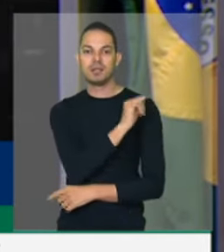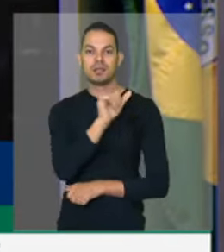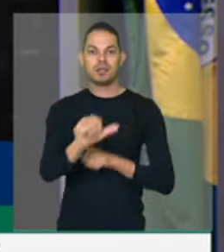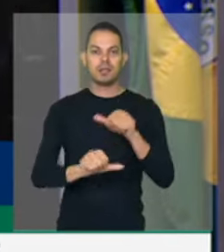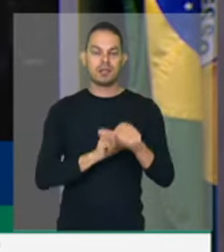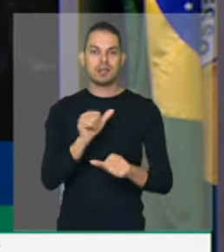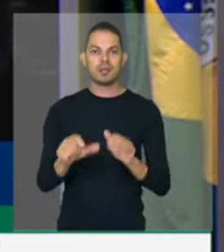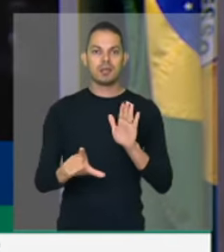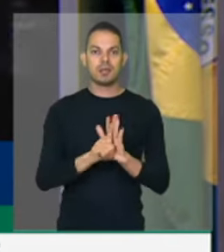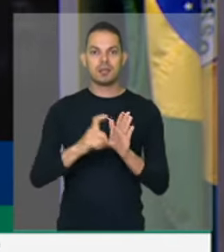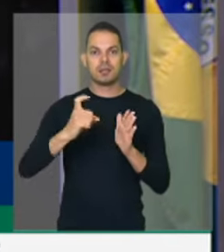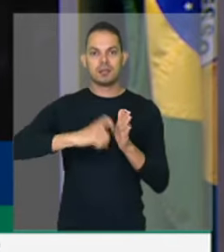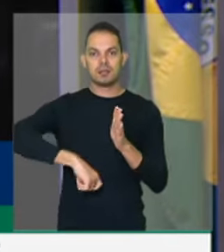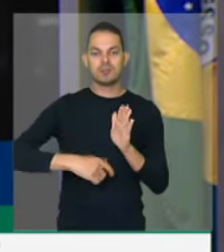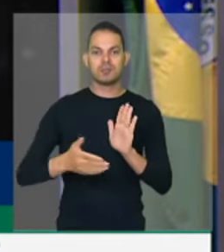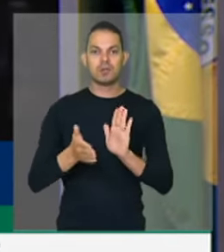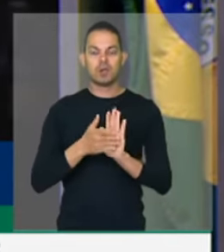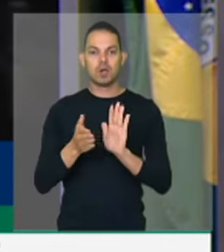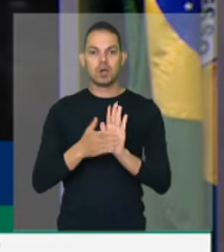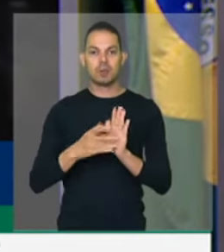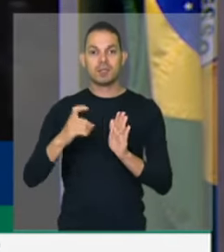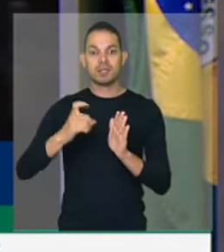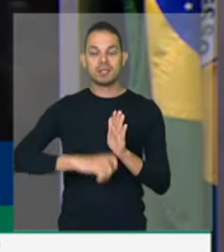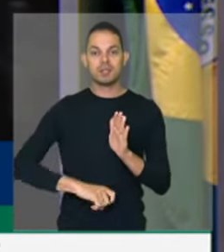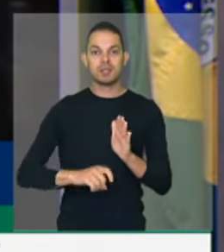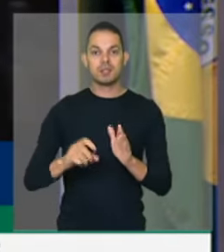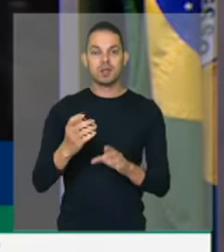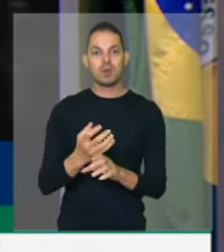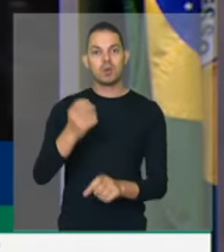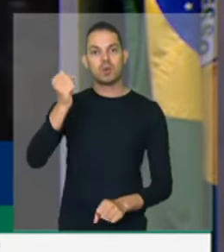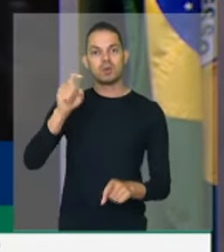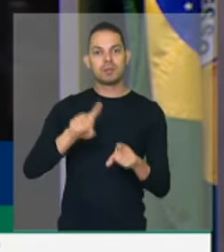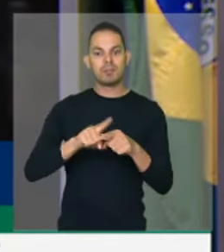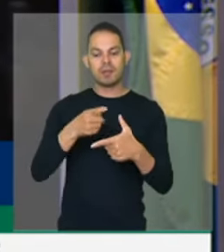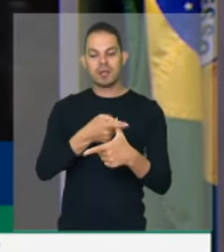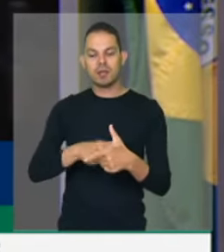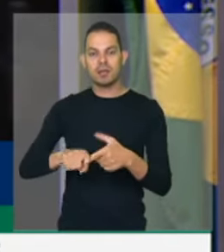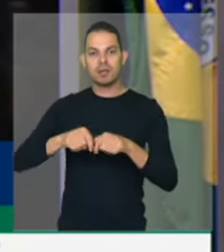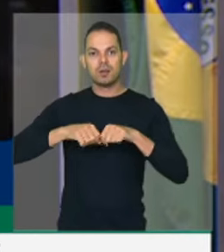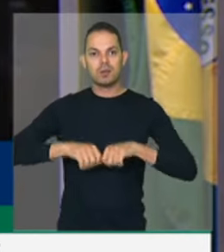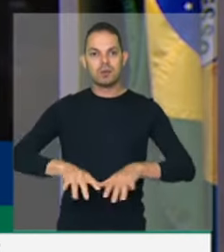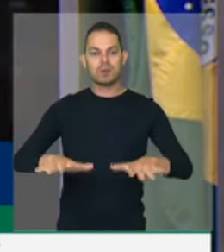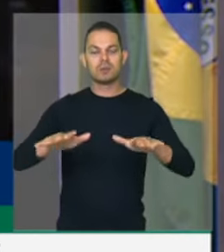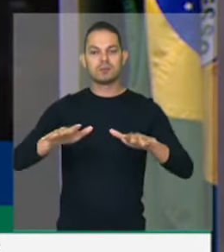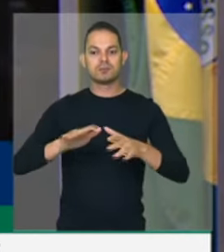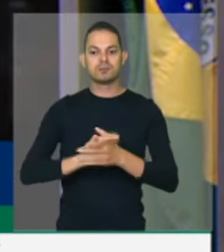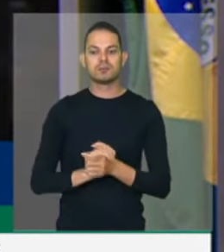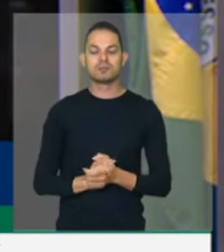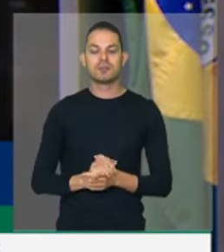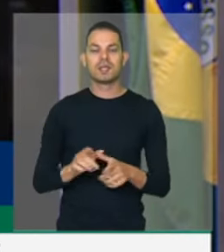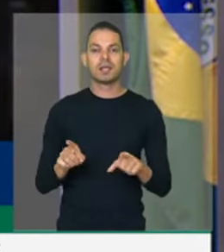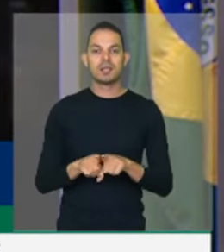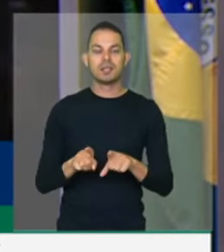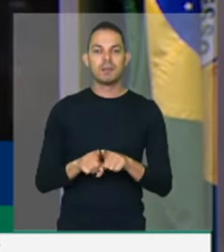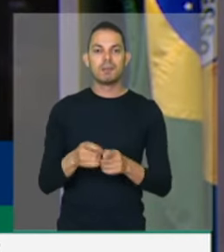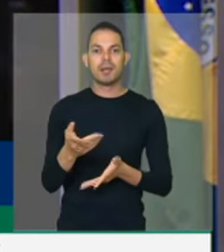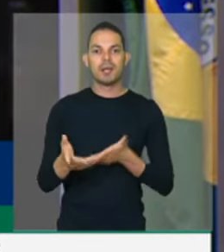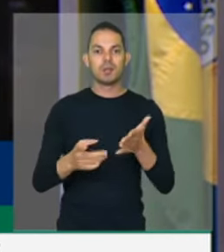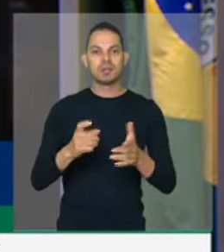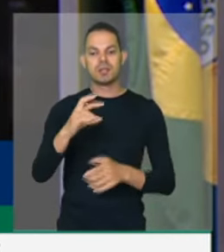LUCROS E DIVIDENDOS DISTRIBUÍDOS E O FIM DO TRATAMENTO FISCAL DOS JUROS SOBRE O CAPITAL PRÓPRIO. A EMENDA N° 10, DO DEPUTADO